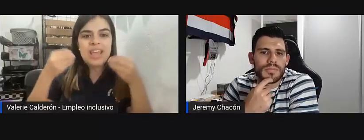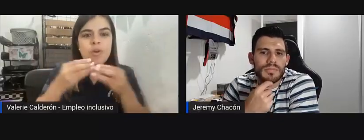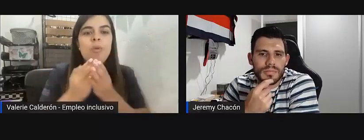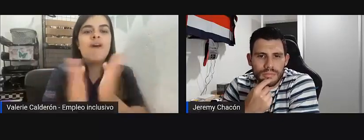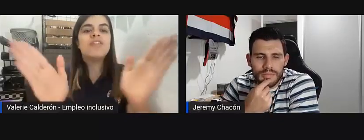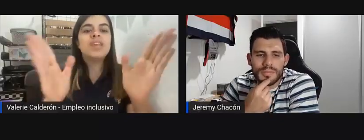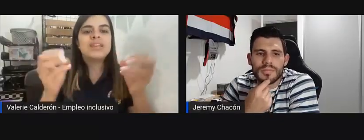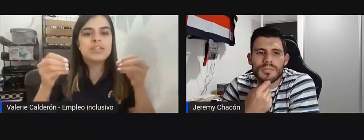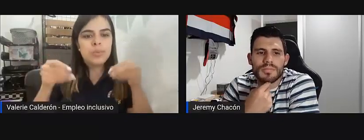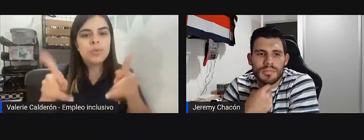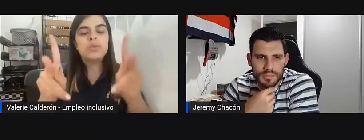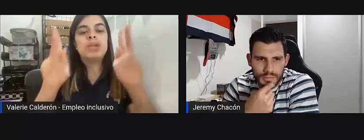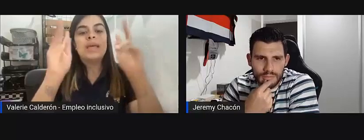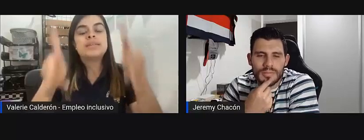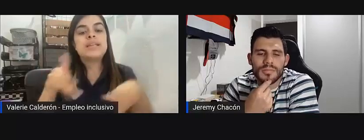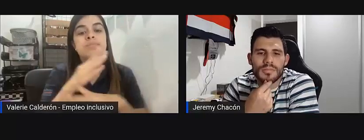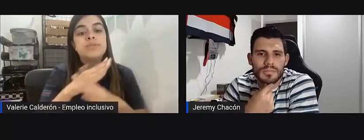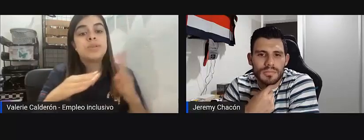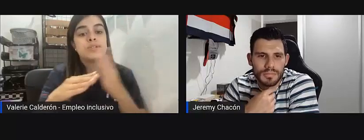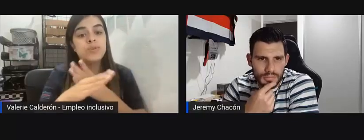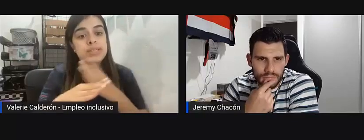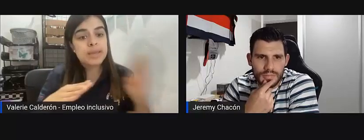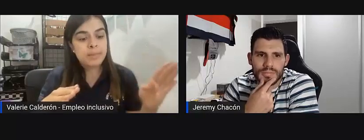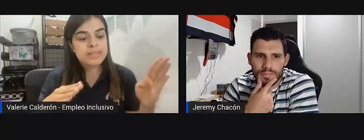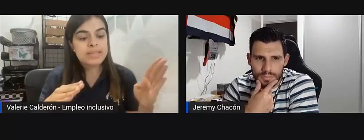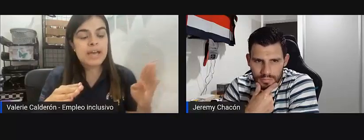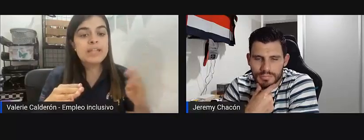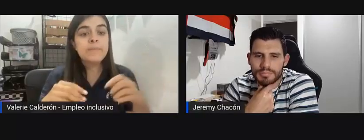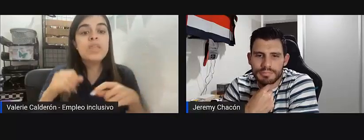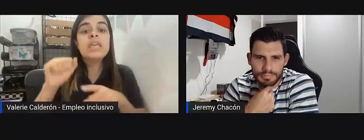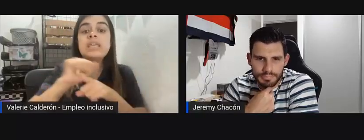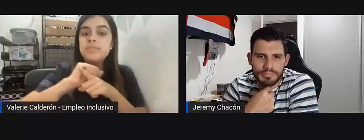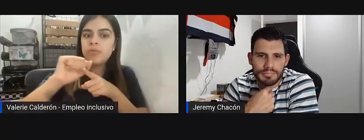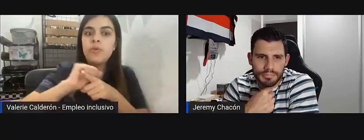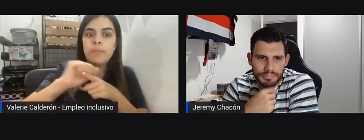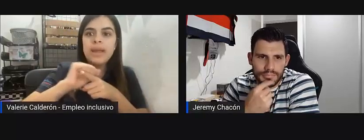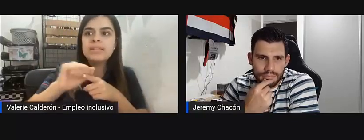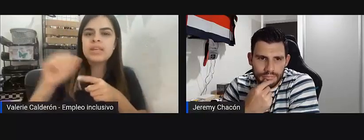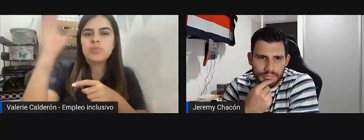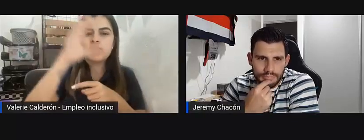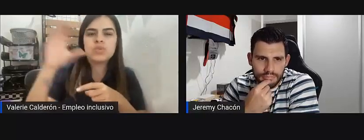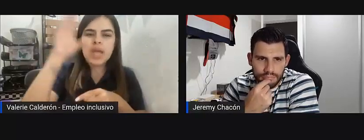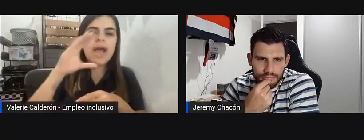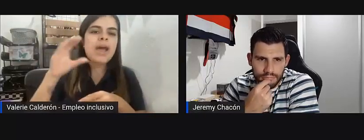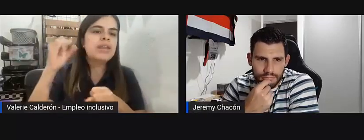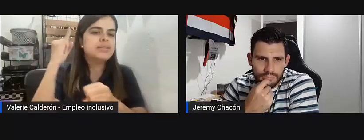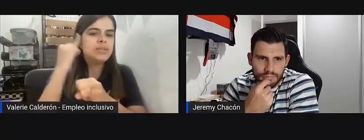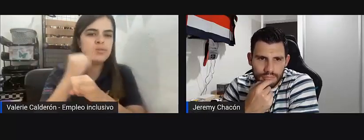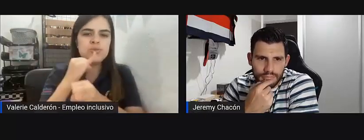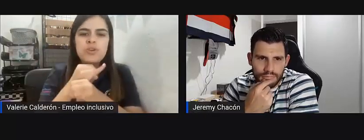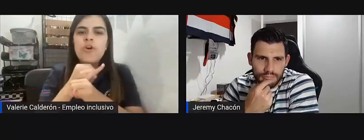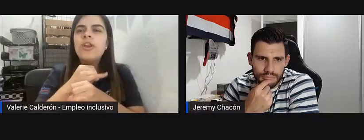Como abrir esas oportunidades a las personas con discapacidad y formarse y Buscar instituciones